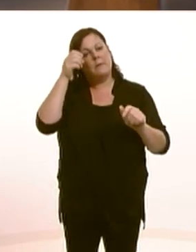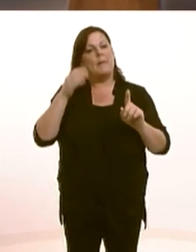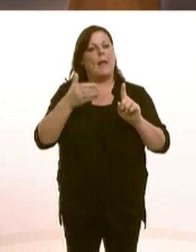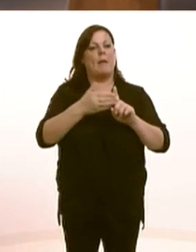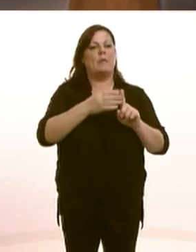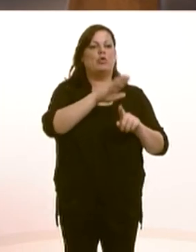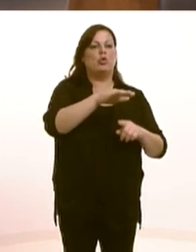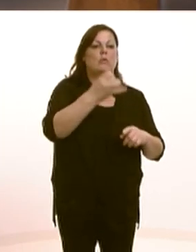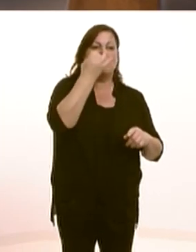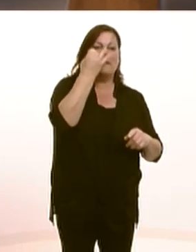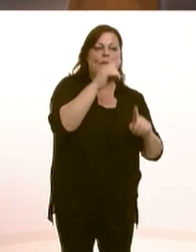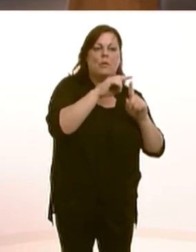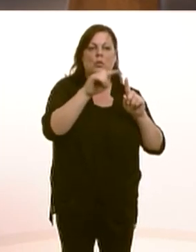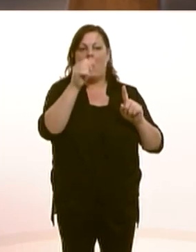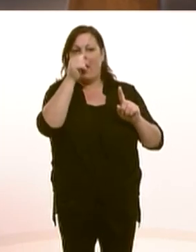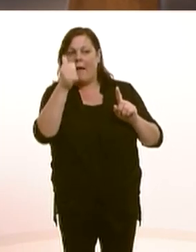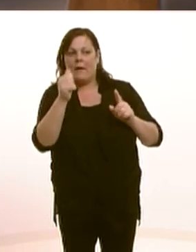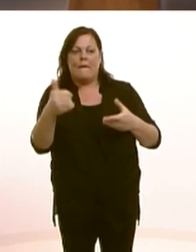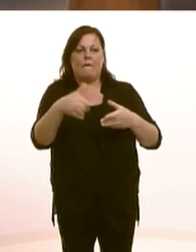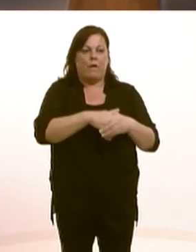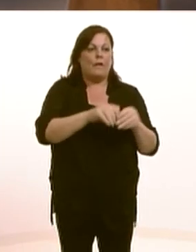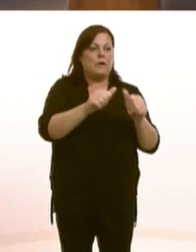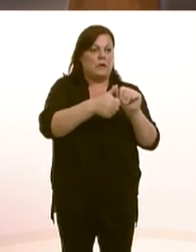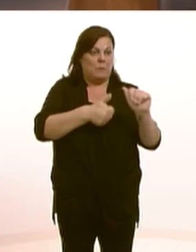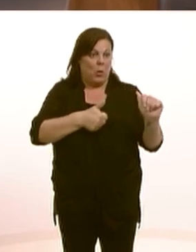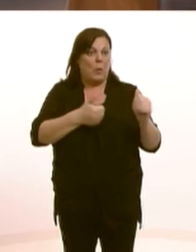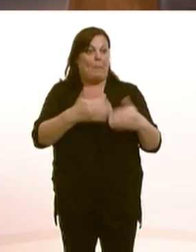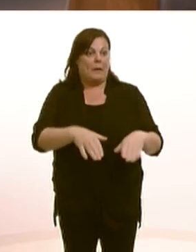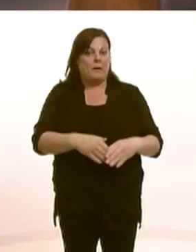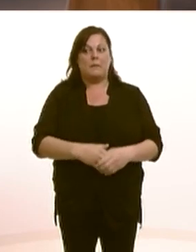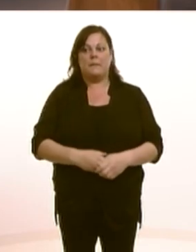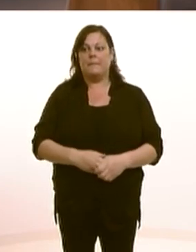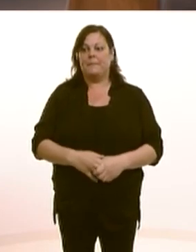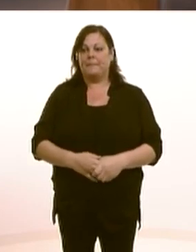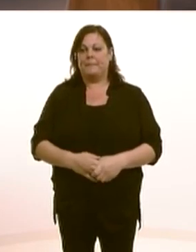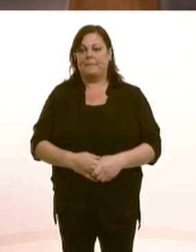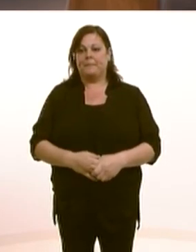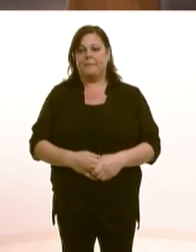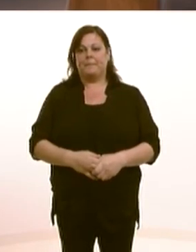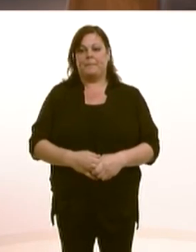ffyrdd newydd o sicrhau bod mwy a mwy o blant yn cymryd rhan mewn gweithgareddau corfforol.